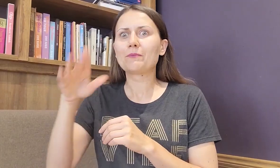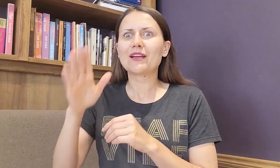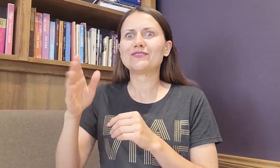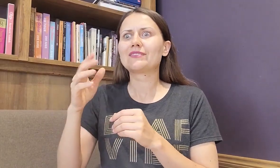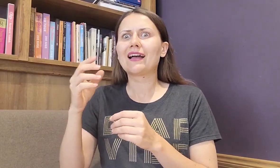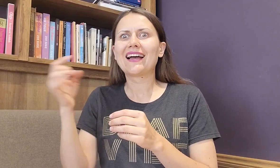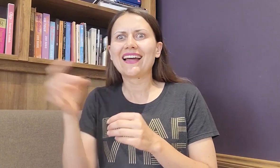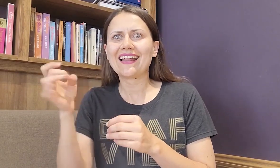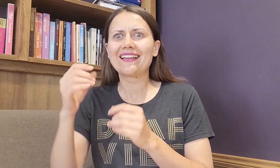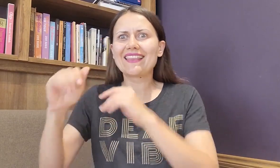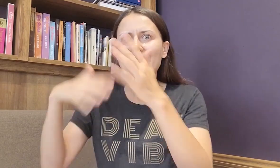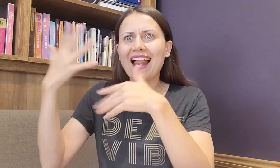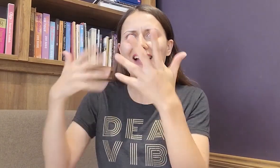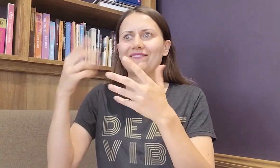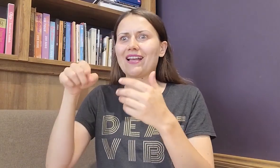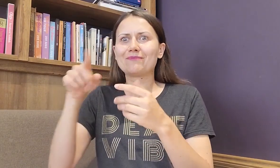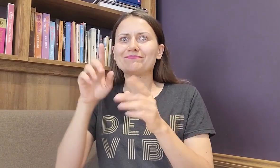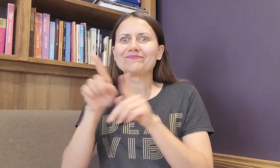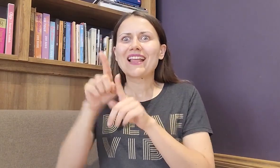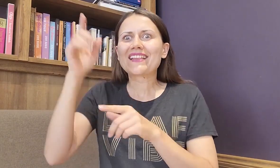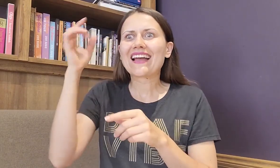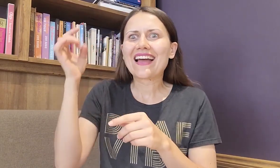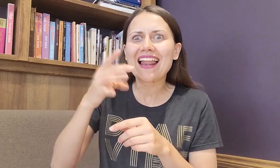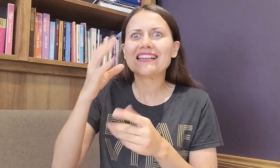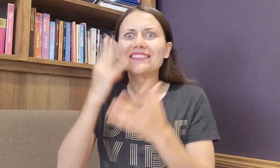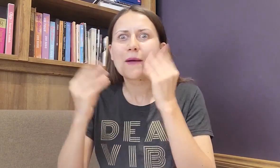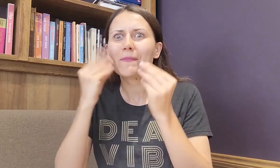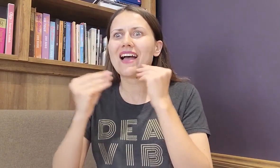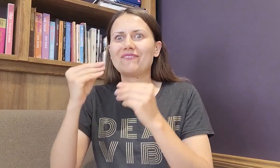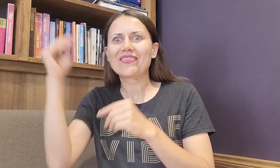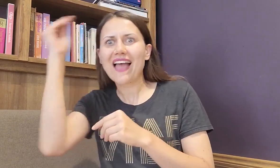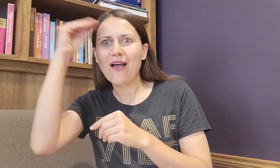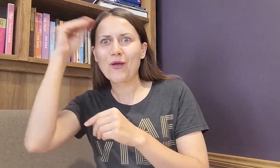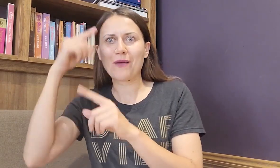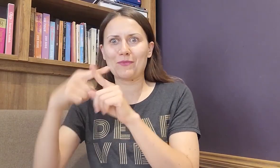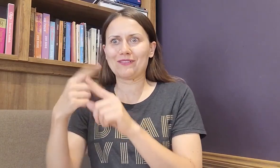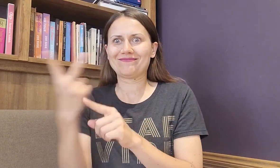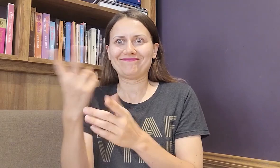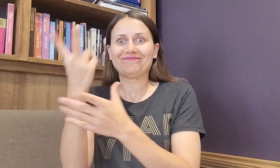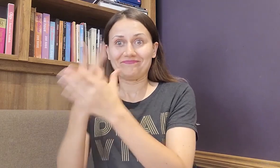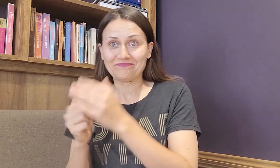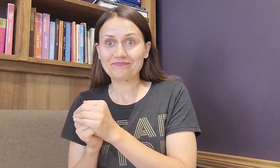Obejmie grę interaktywną, która uczy przez zabawę.